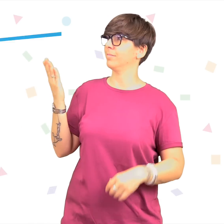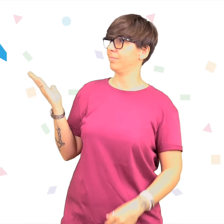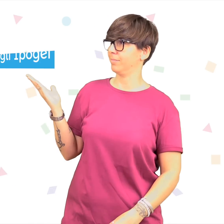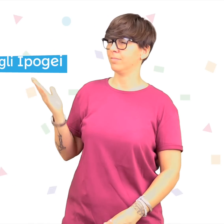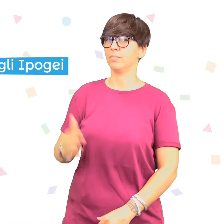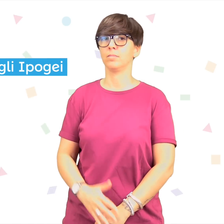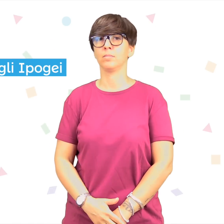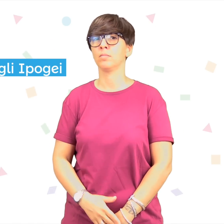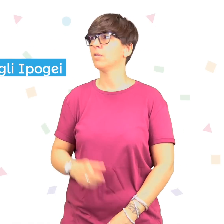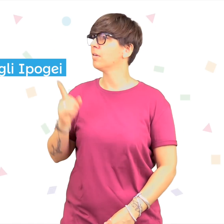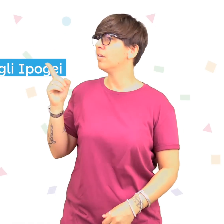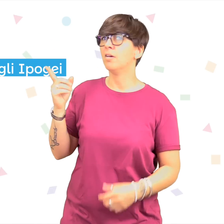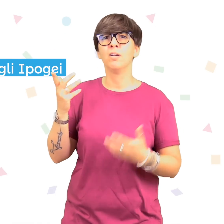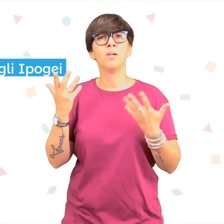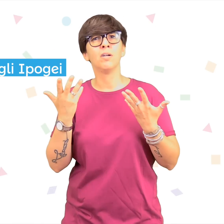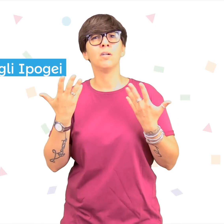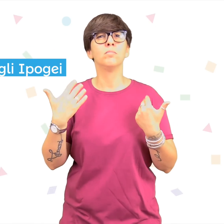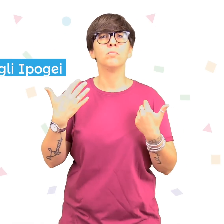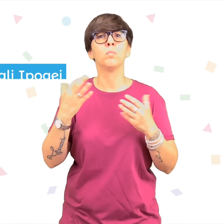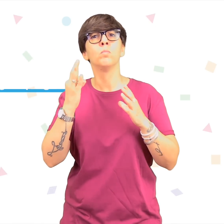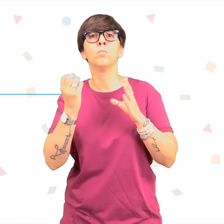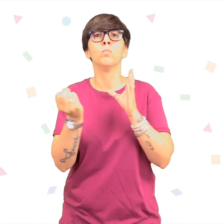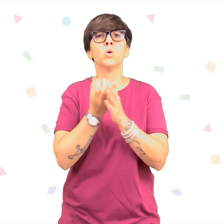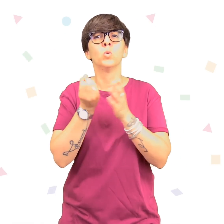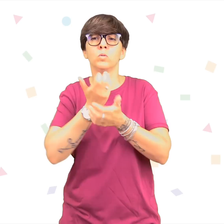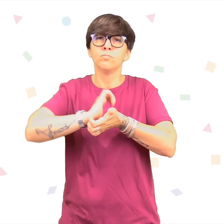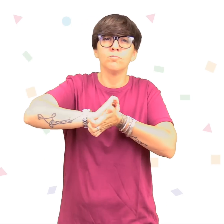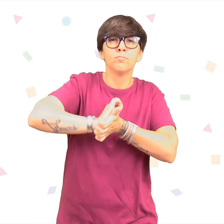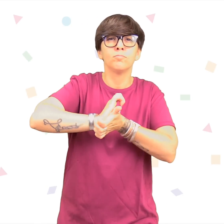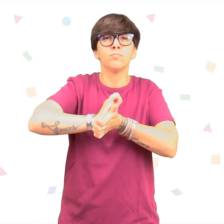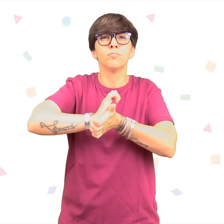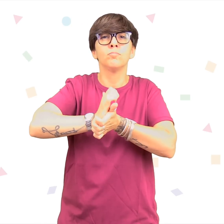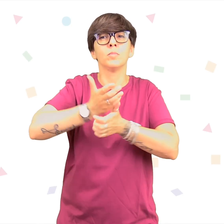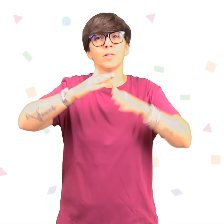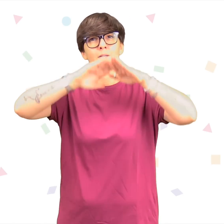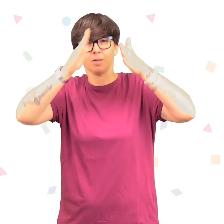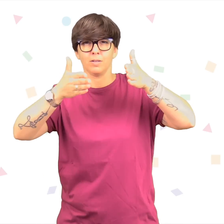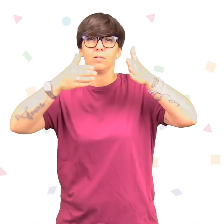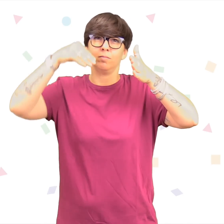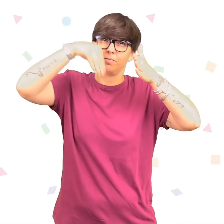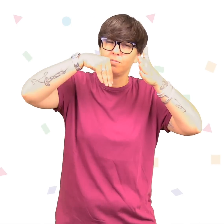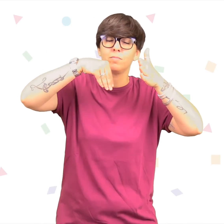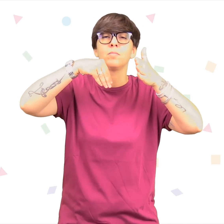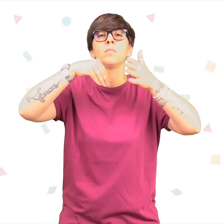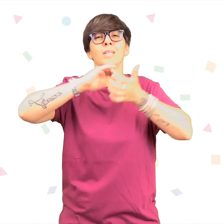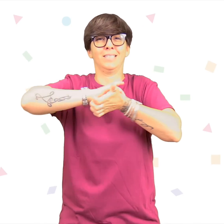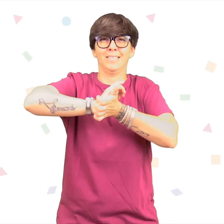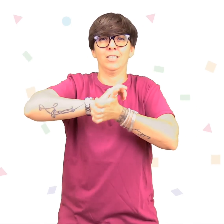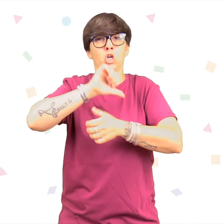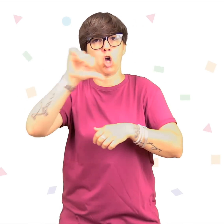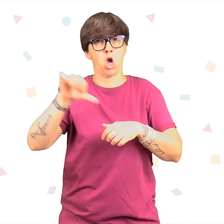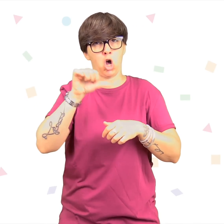“Città degli Ipogei”, ossia dei frantoi sotterranei.